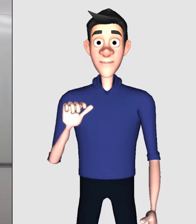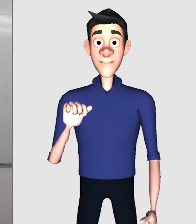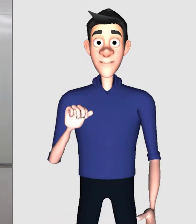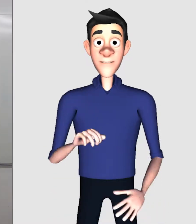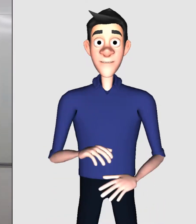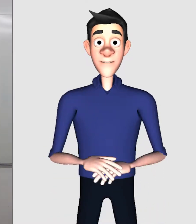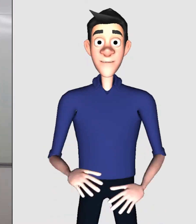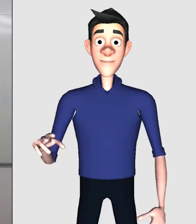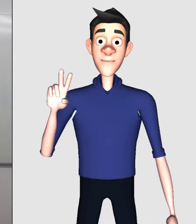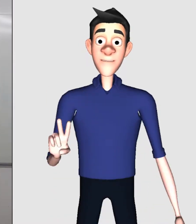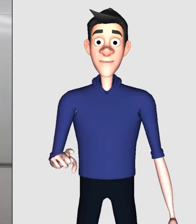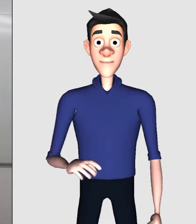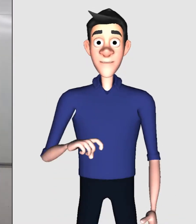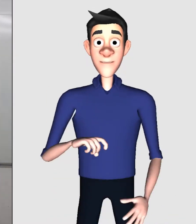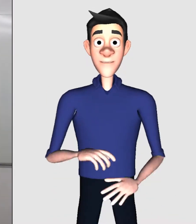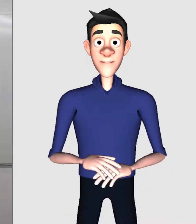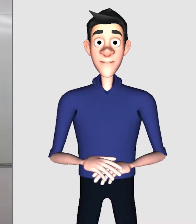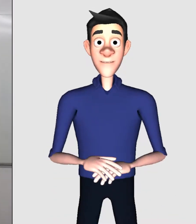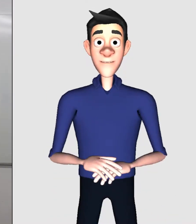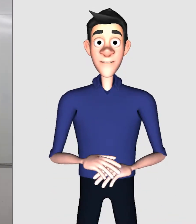a altura da barra para calcular o momento de inércia